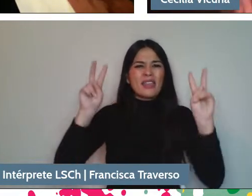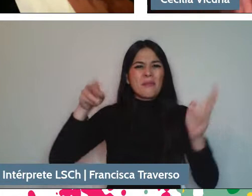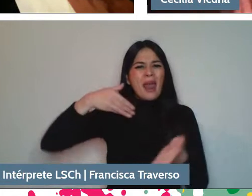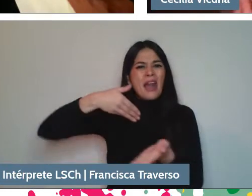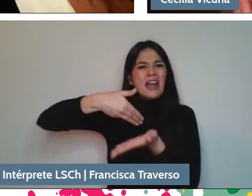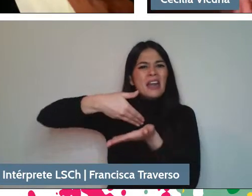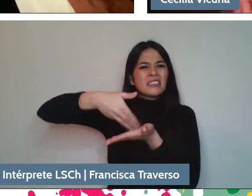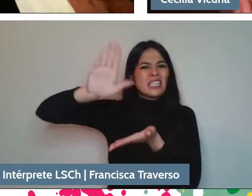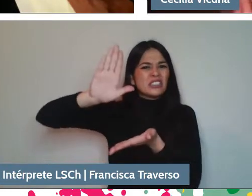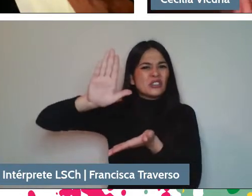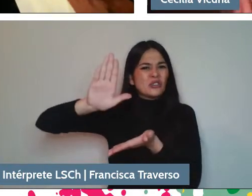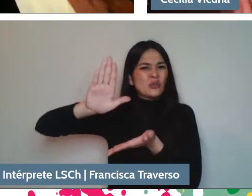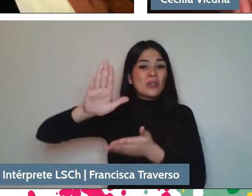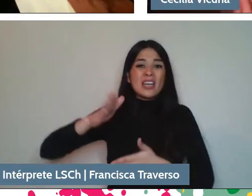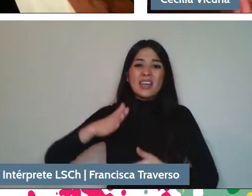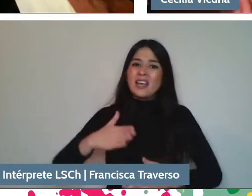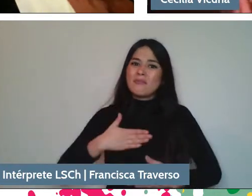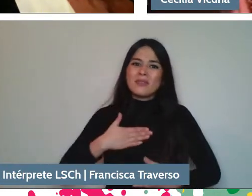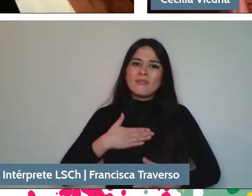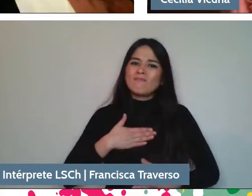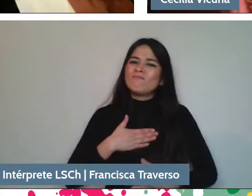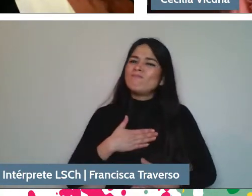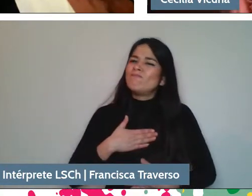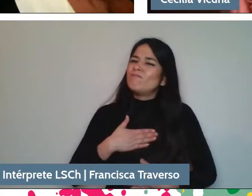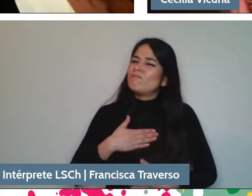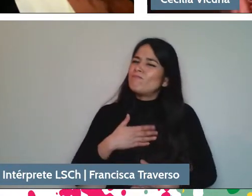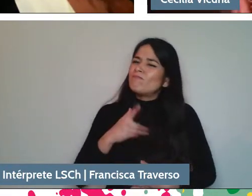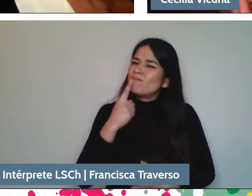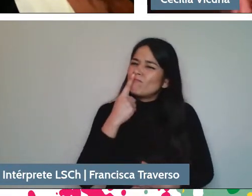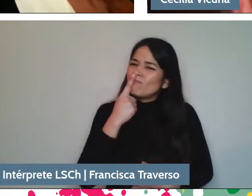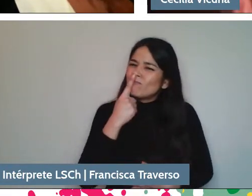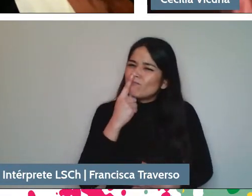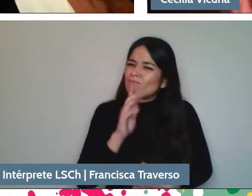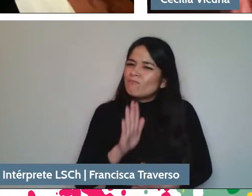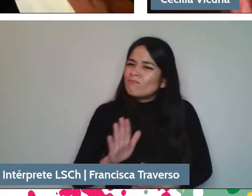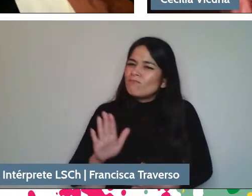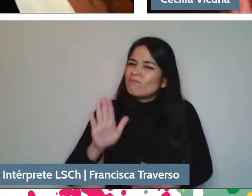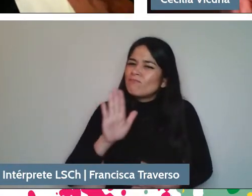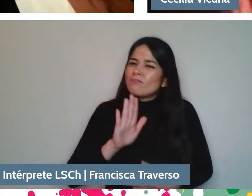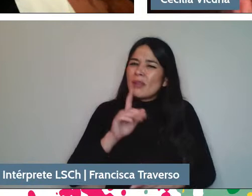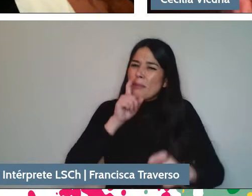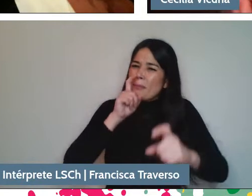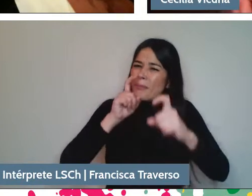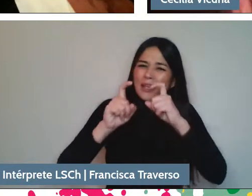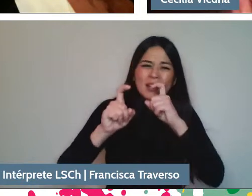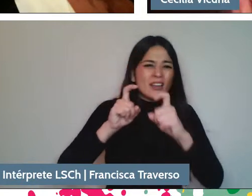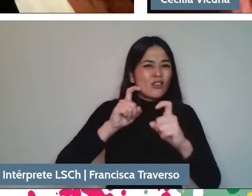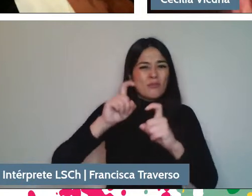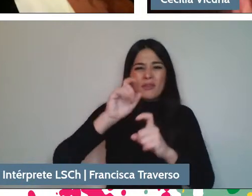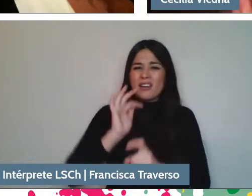A mí me vibra otra vez como un peligro gigantesco para la cultura chilena, para el futuro de Chile,